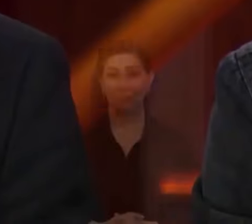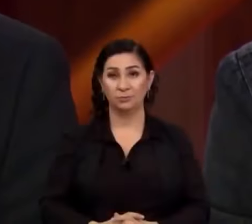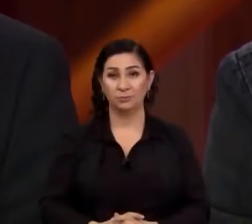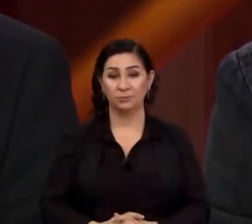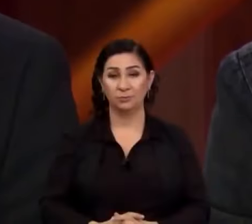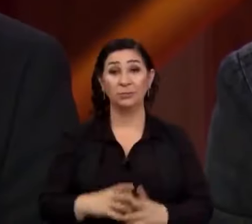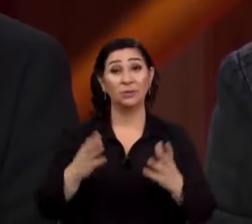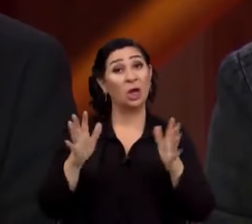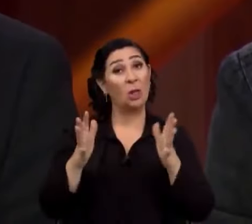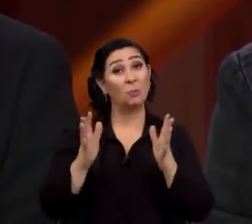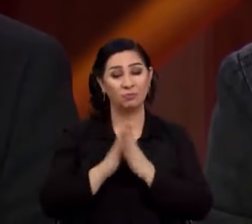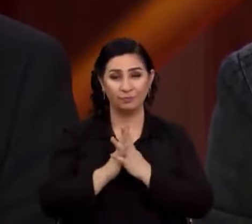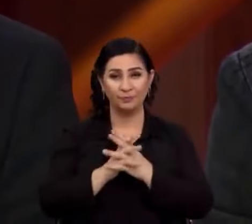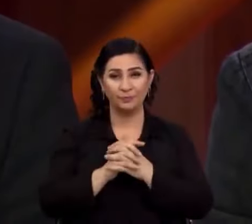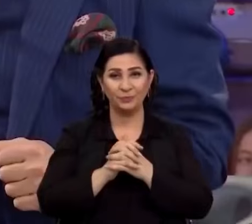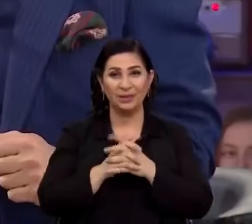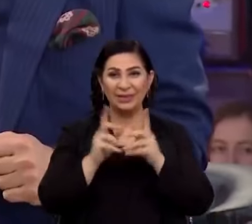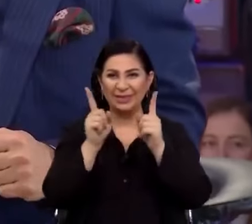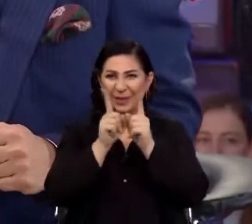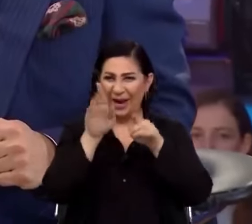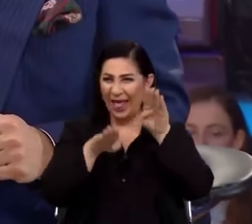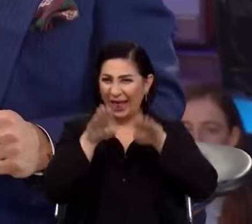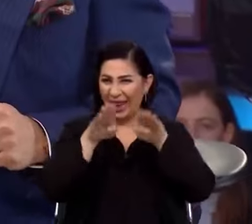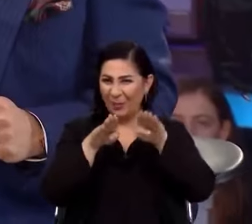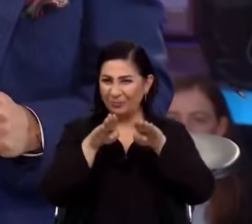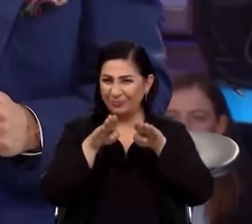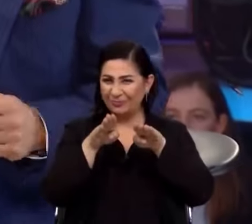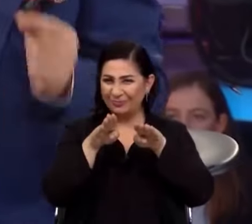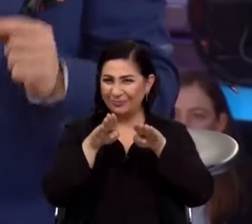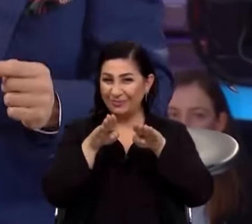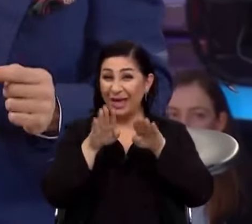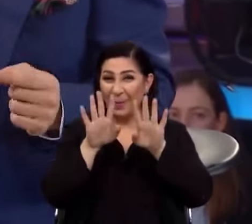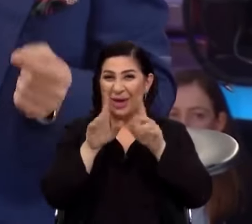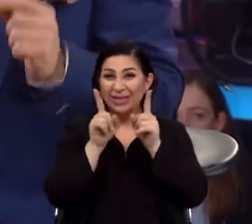garip Peki e kısa bir Reklam Arası vereceğiz E ama kısa değil yani yalan